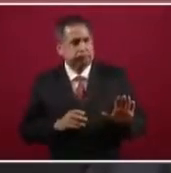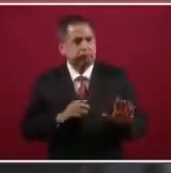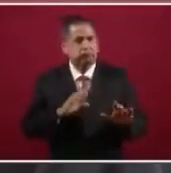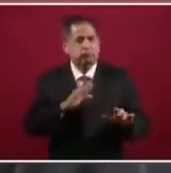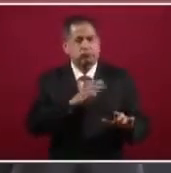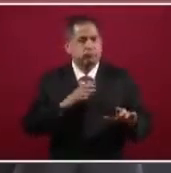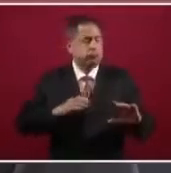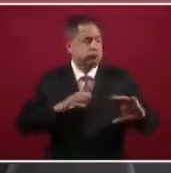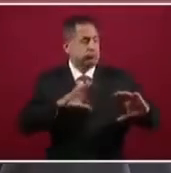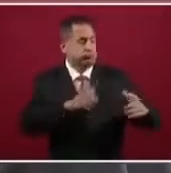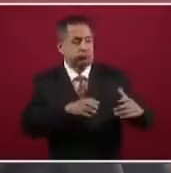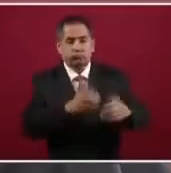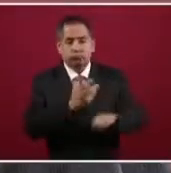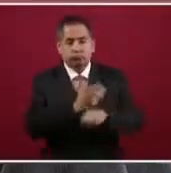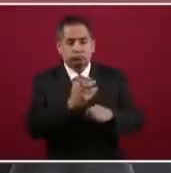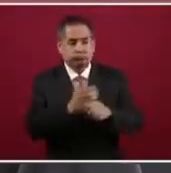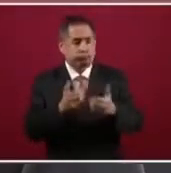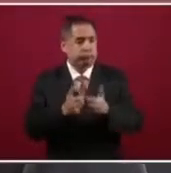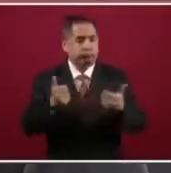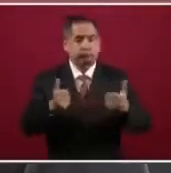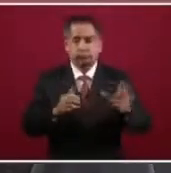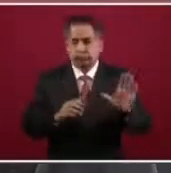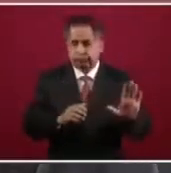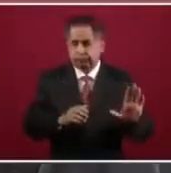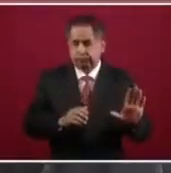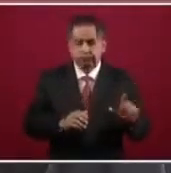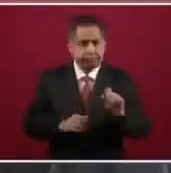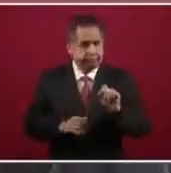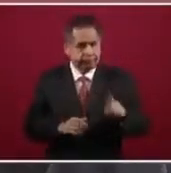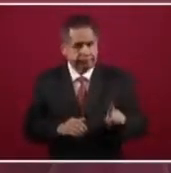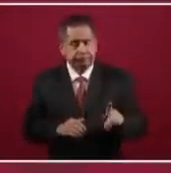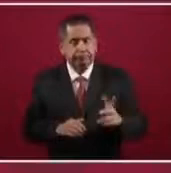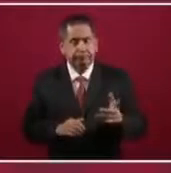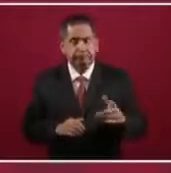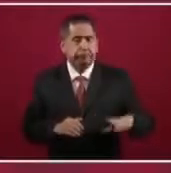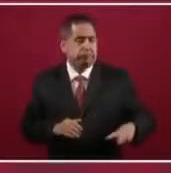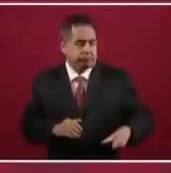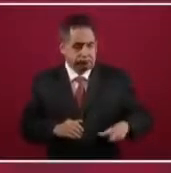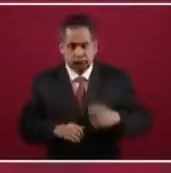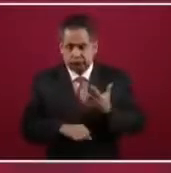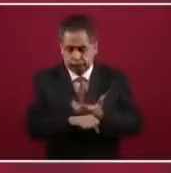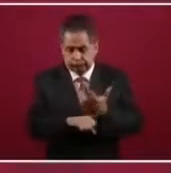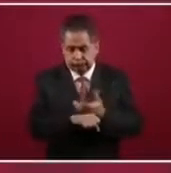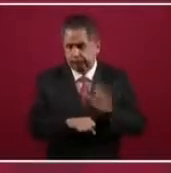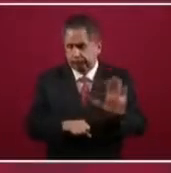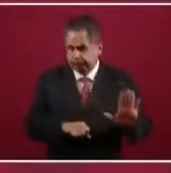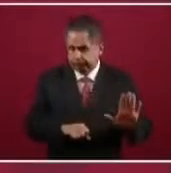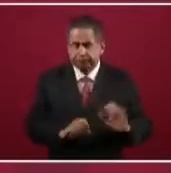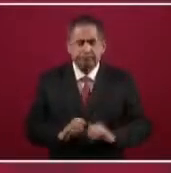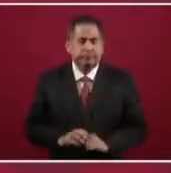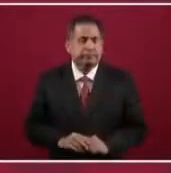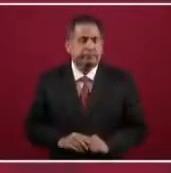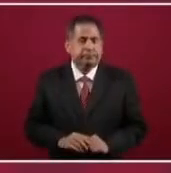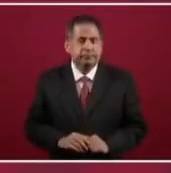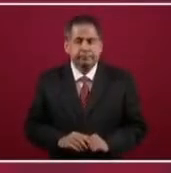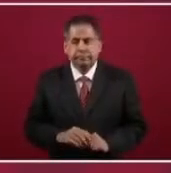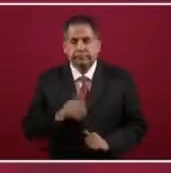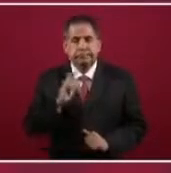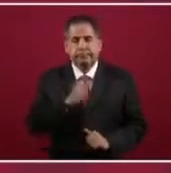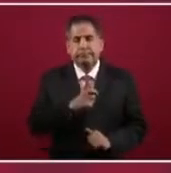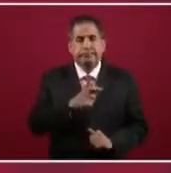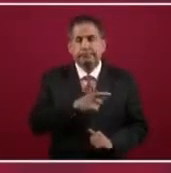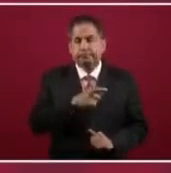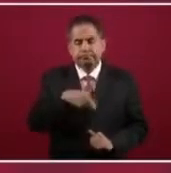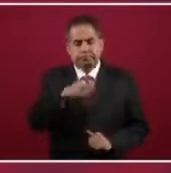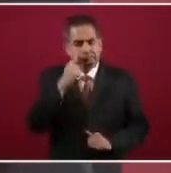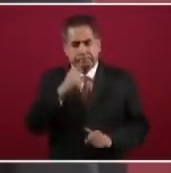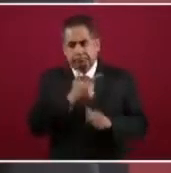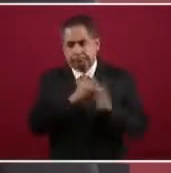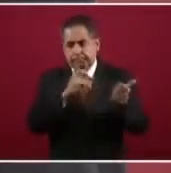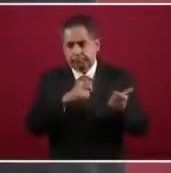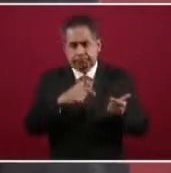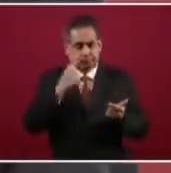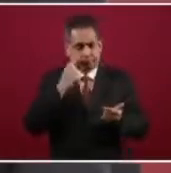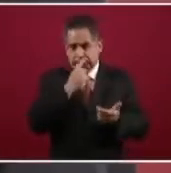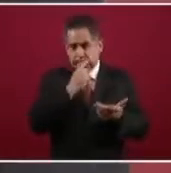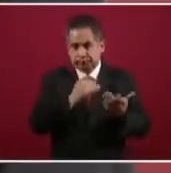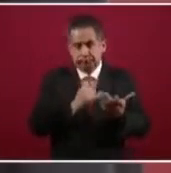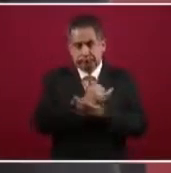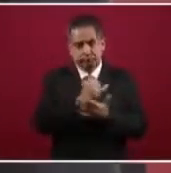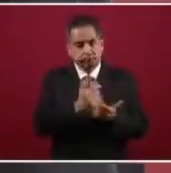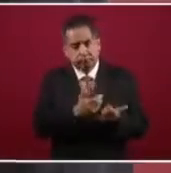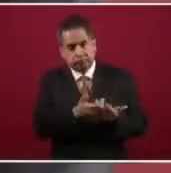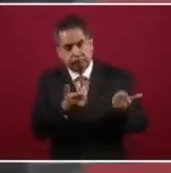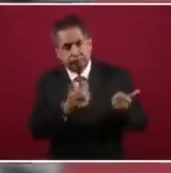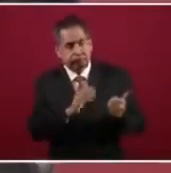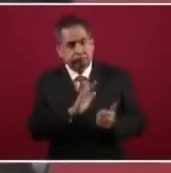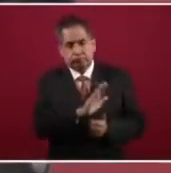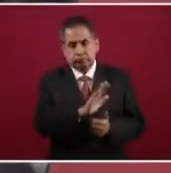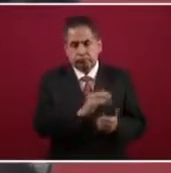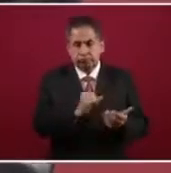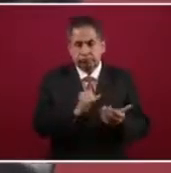y desde luego el gobierno de Estados Unidos, que son libres para tomar la decisión que